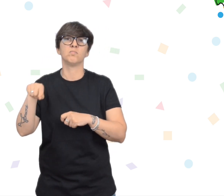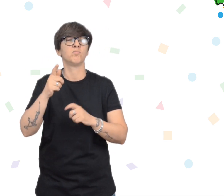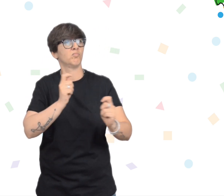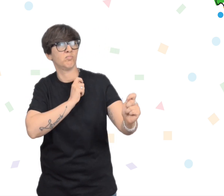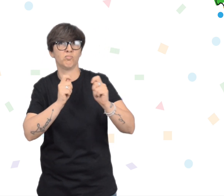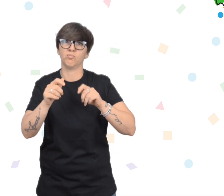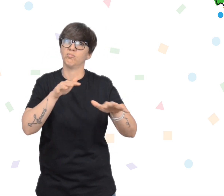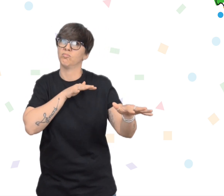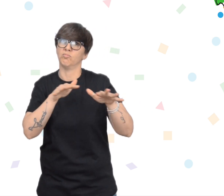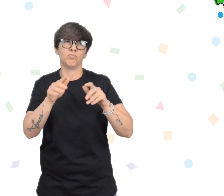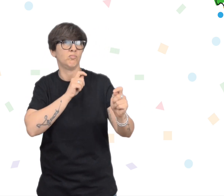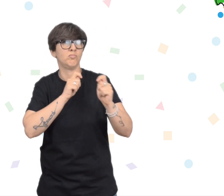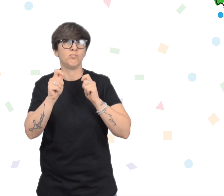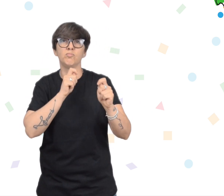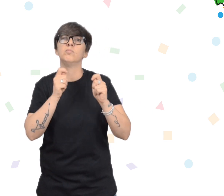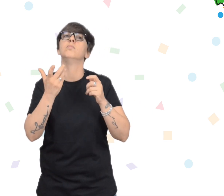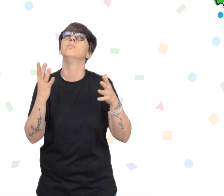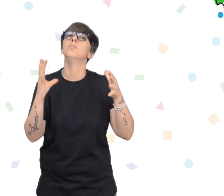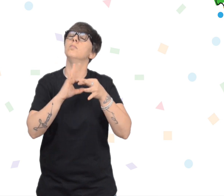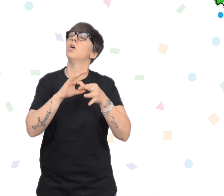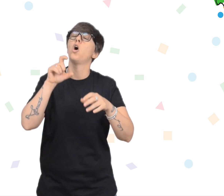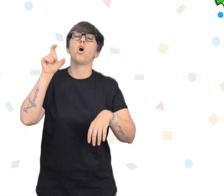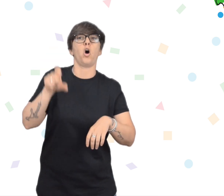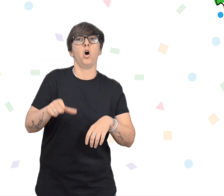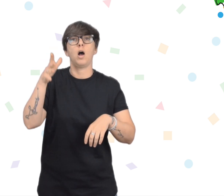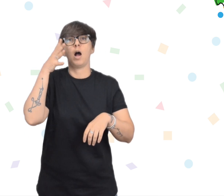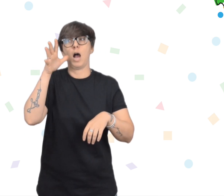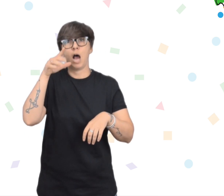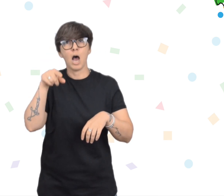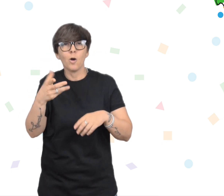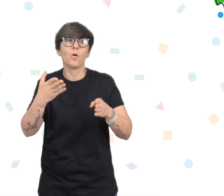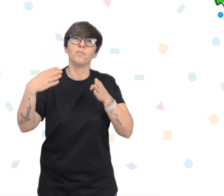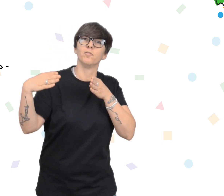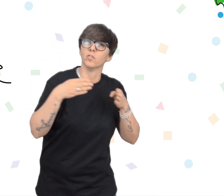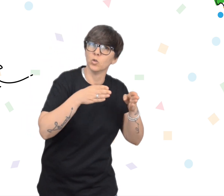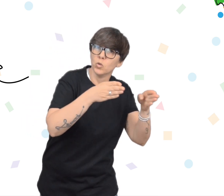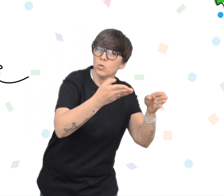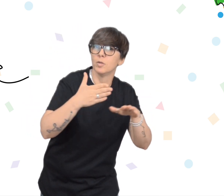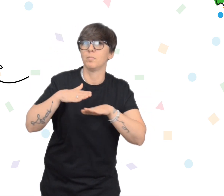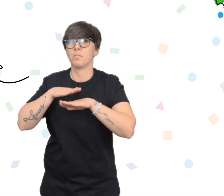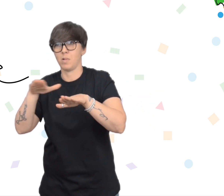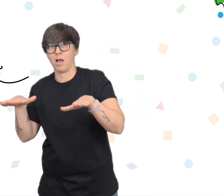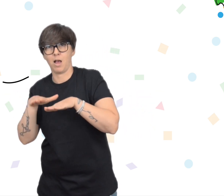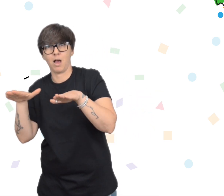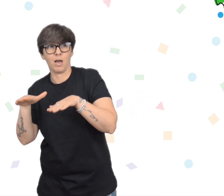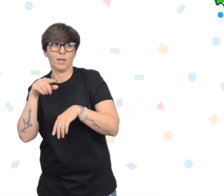qui tutta la vita si svolge sull’acqua, tra il fiume Toma e il mare,